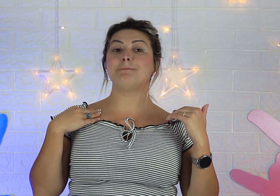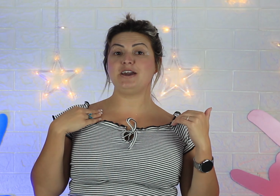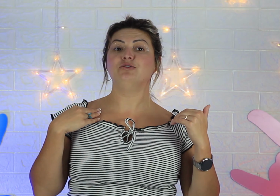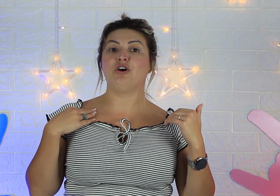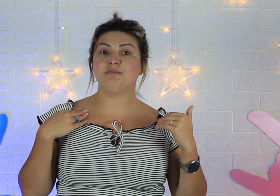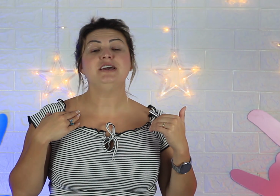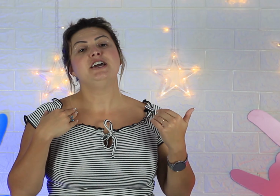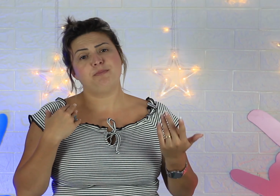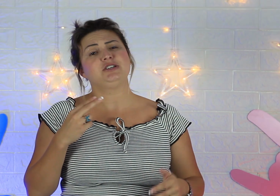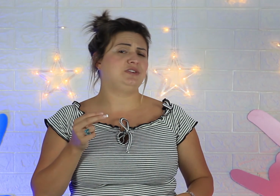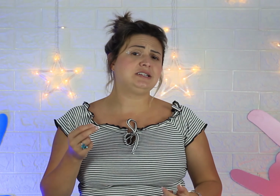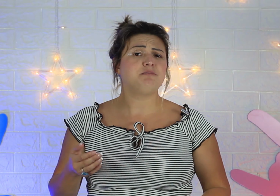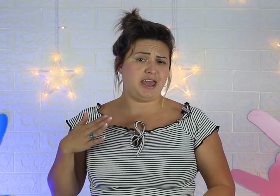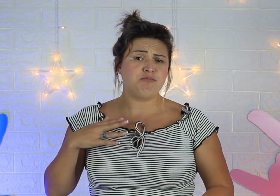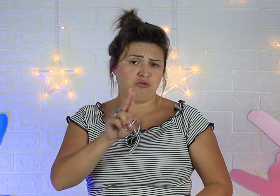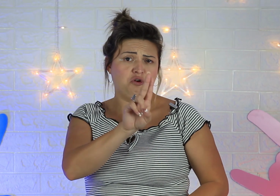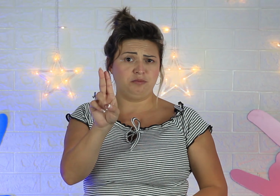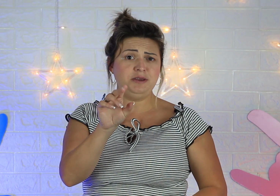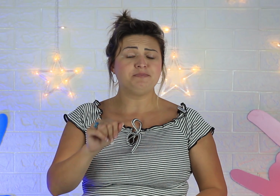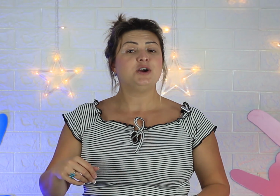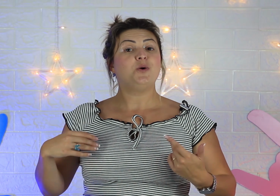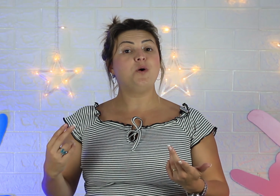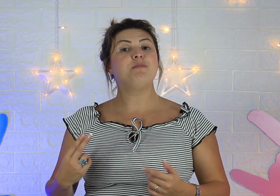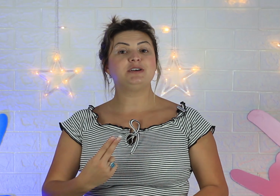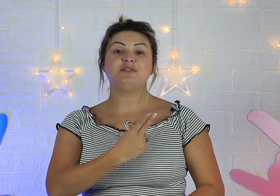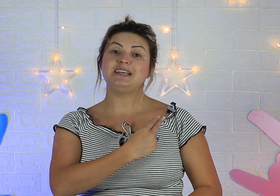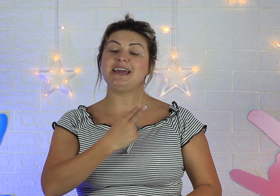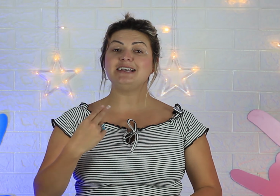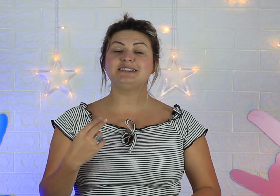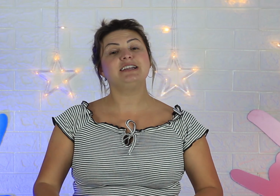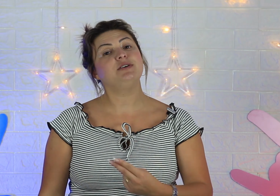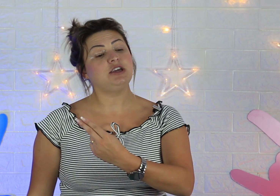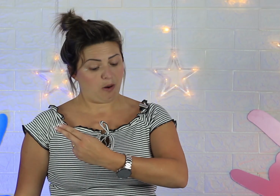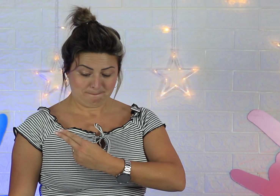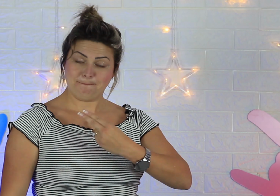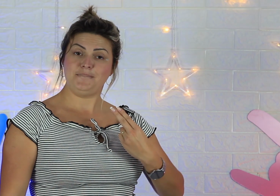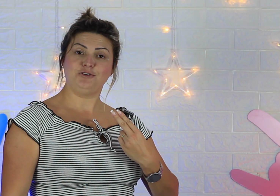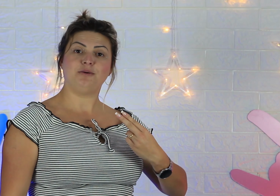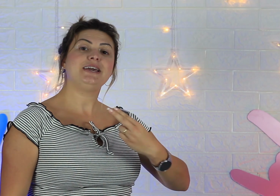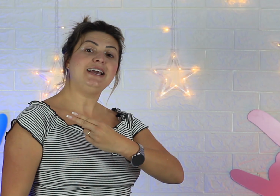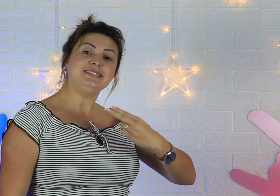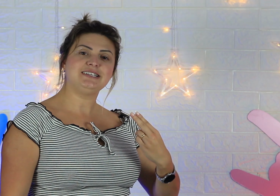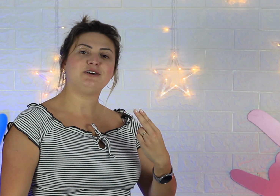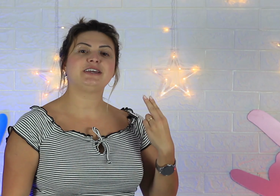falar o meu nome eu posso fazer também o meu nome ou eu posso fazer esse sinal aqui ó meu nome esse